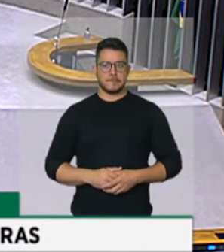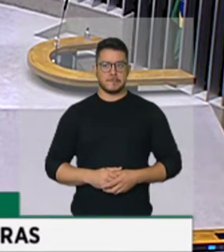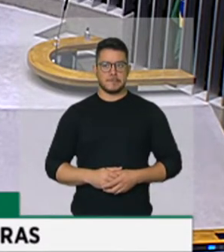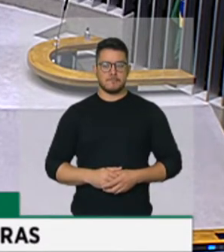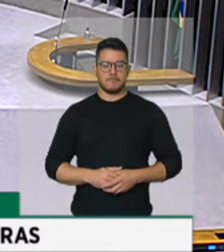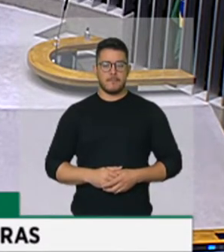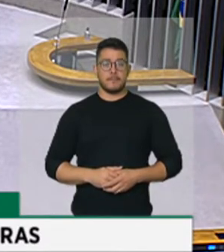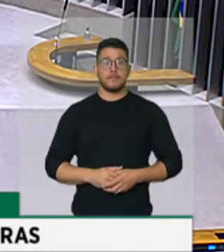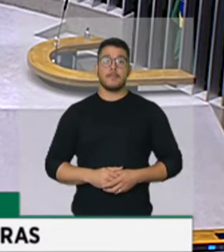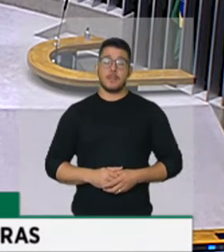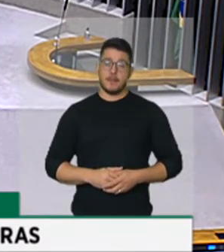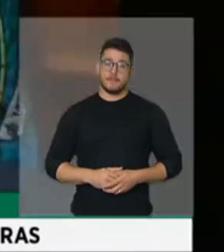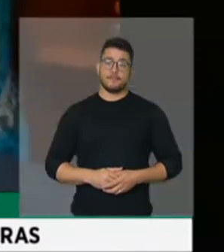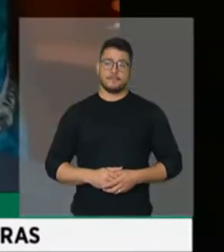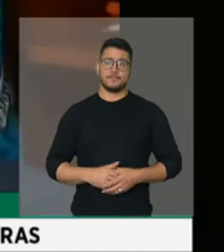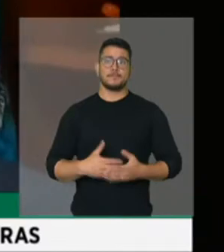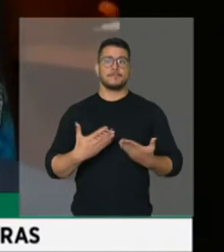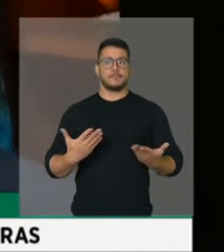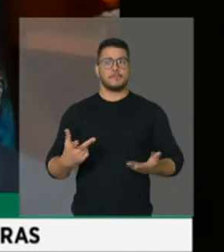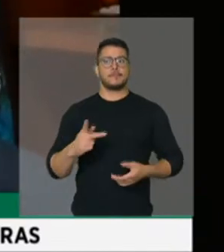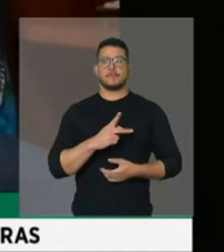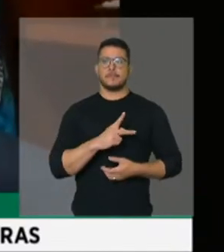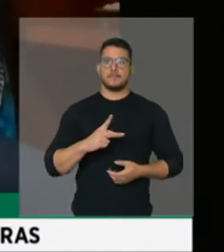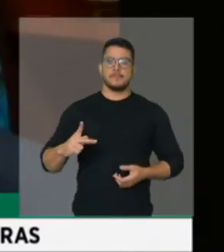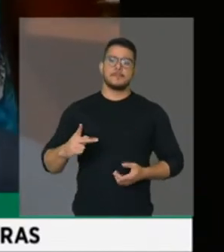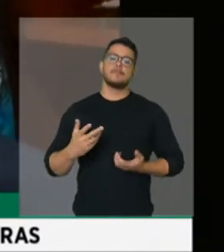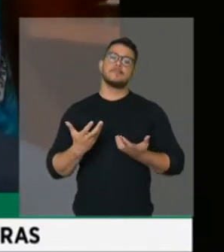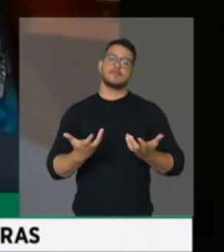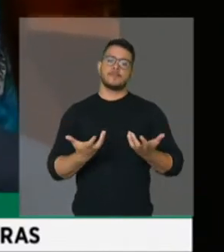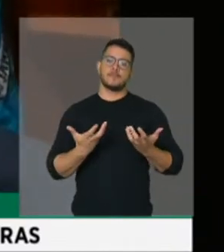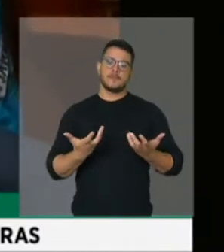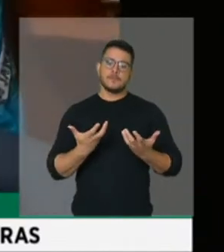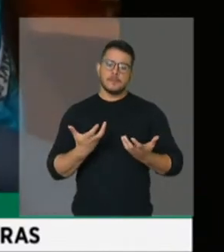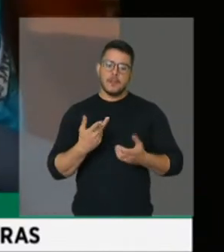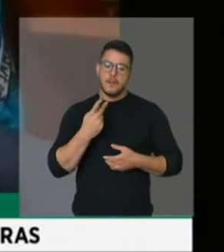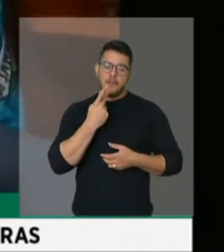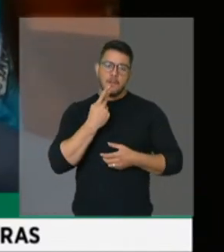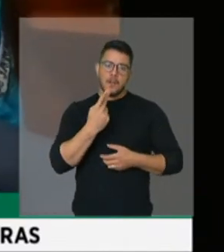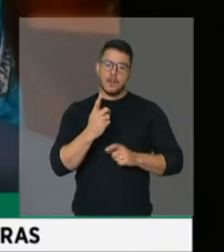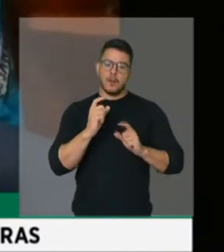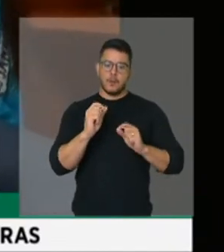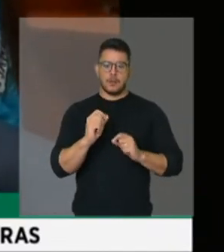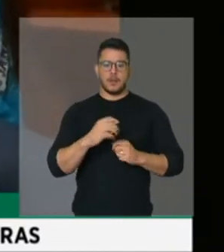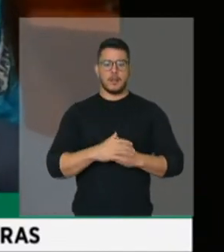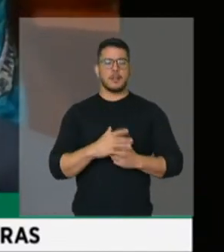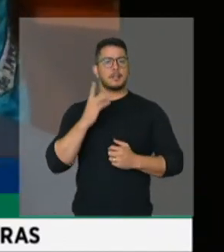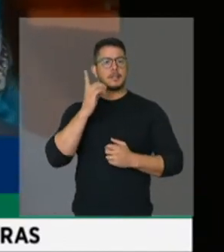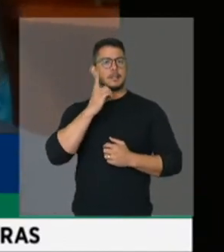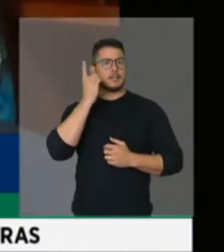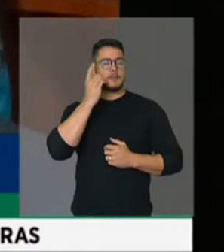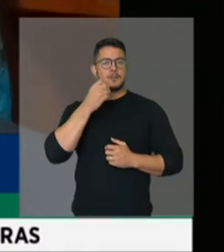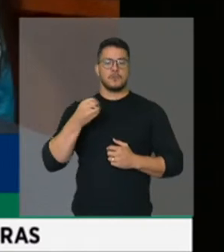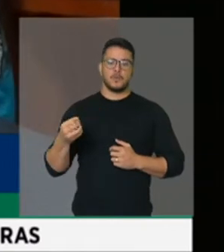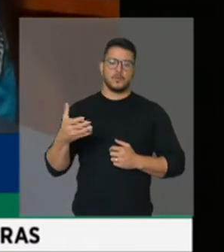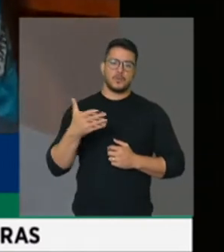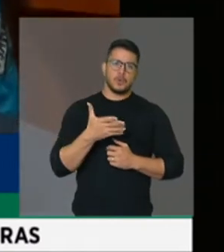PAULO GANIME. -- [DEPUTADO]: PRESIDENTE, AGORA SIM, SEM O MUDO. [PRESIDENTE]: AGORA APARECEU... POR FAVOR, REPONHA O TEMPO DO DEPUTADO PAULO. -- [DEPUTADO]: OBRIGADO.